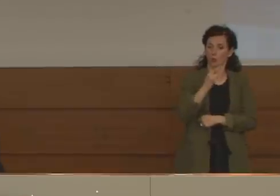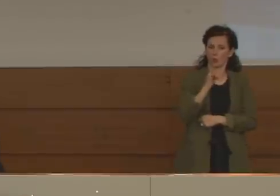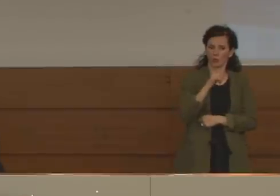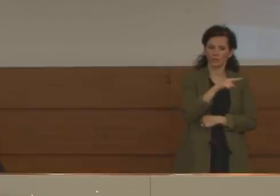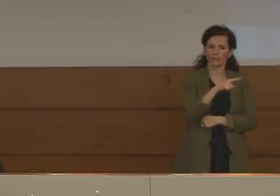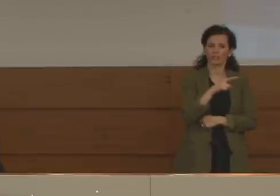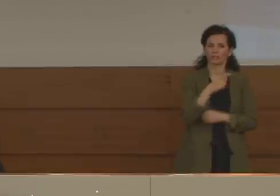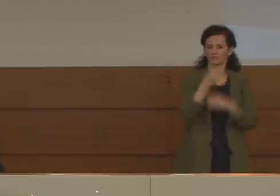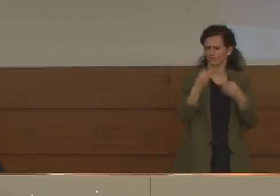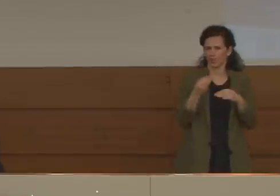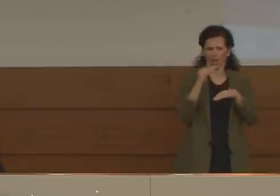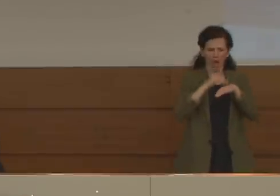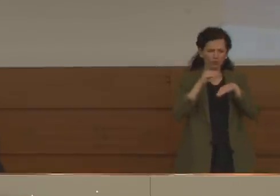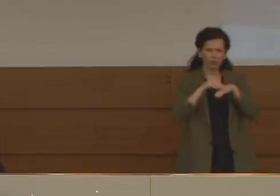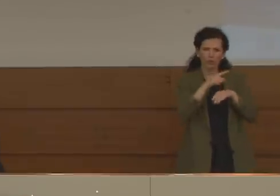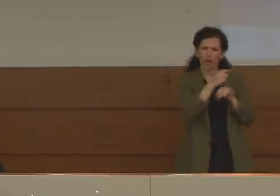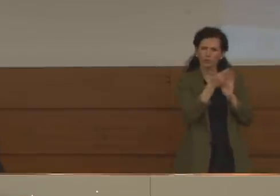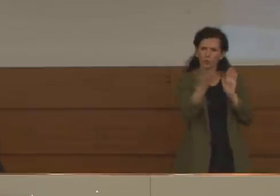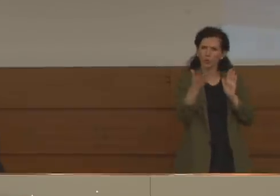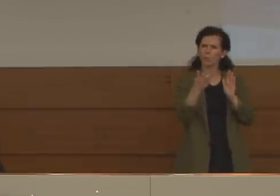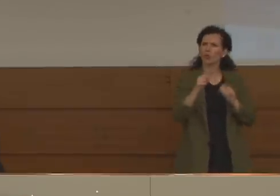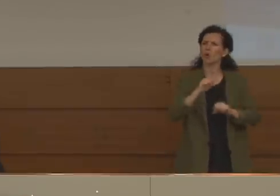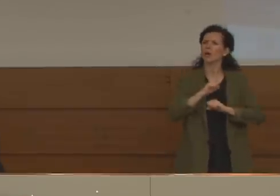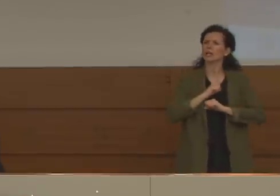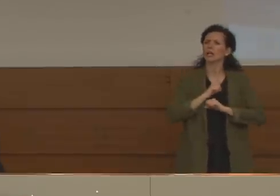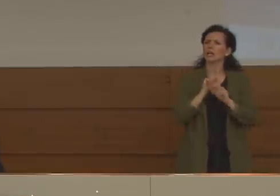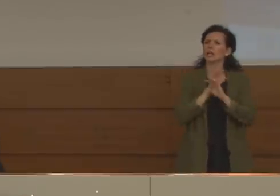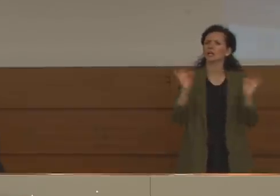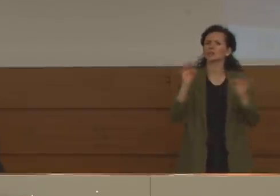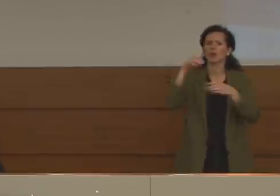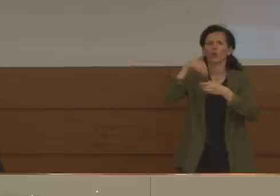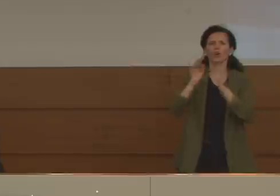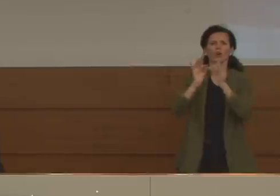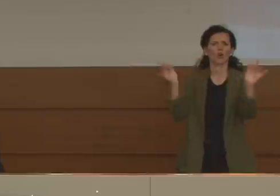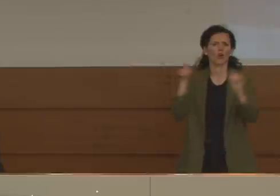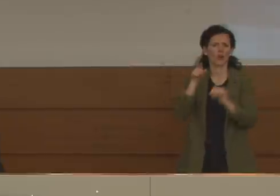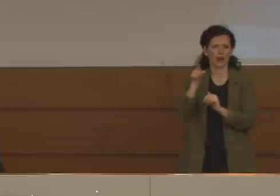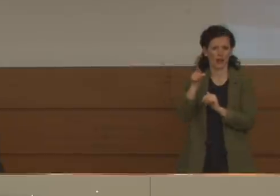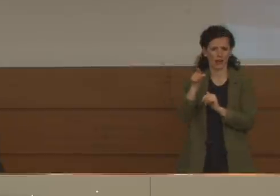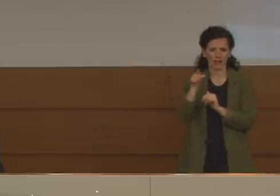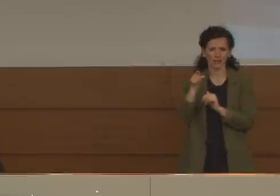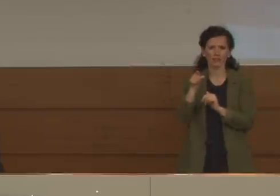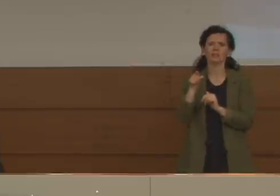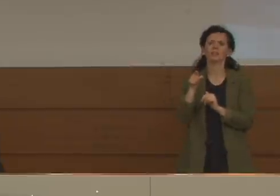sia anche disponibile online. Quindi mi riservo di fare avere al